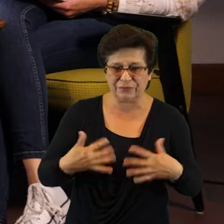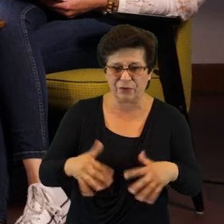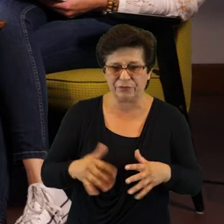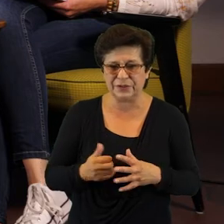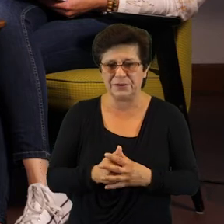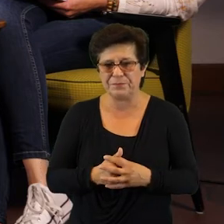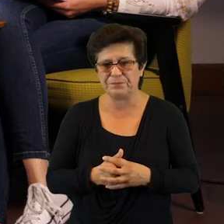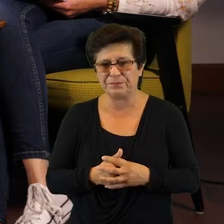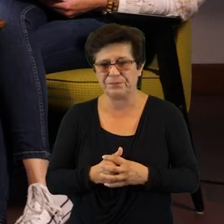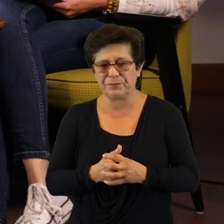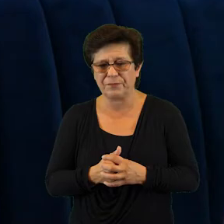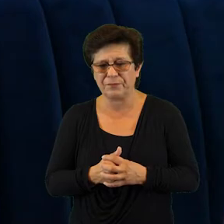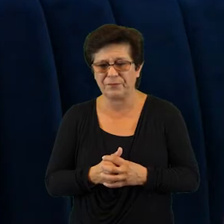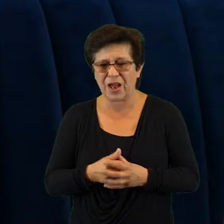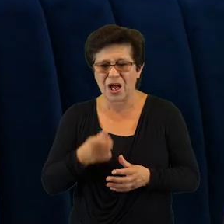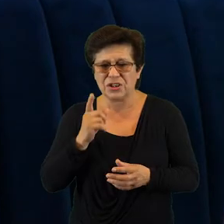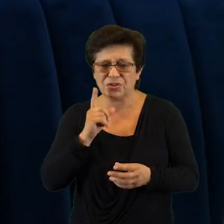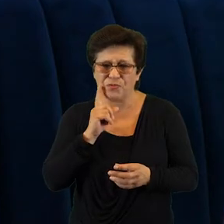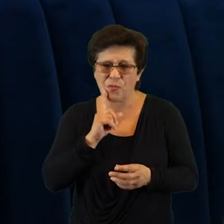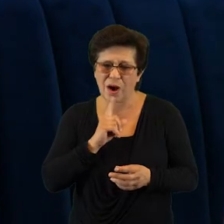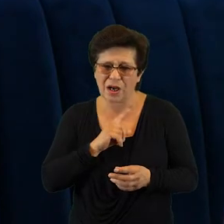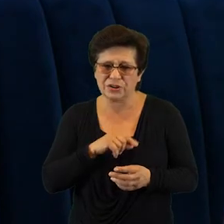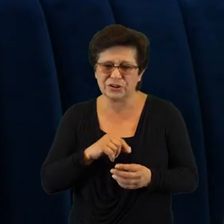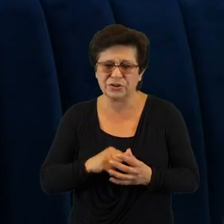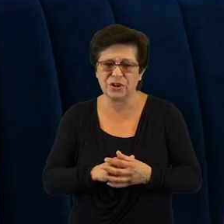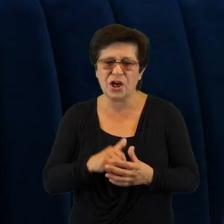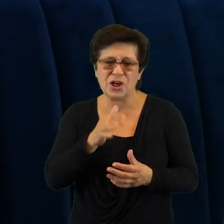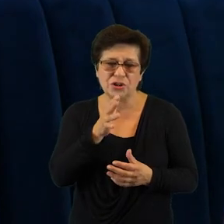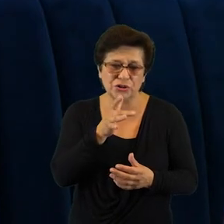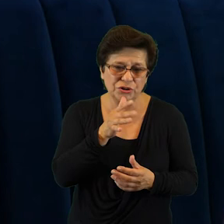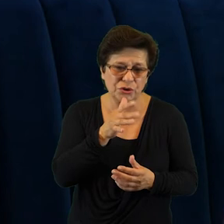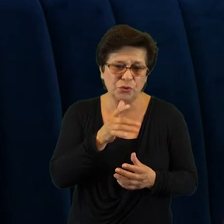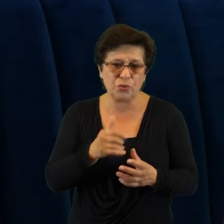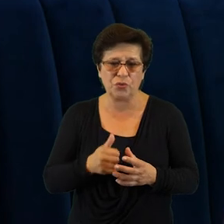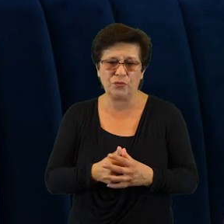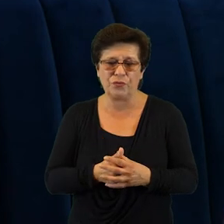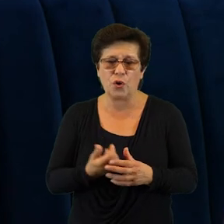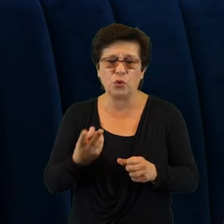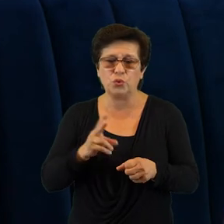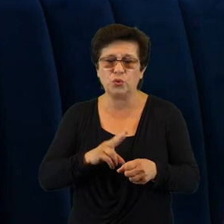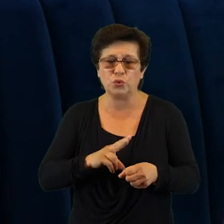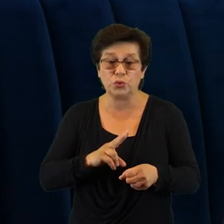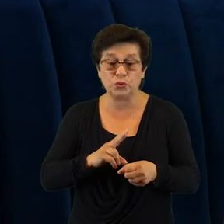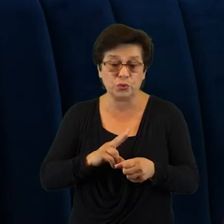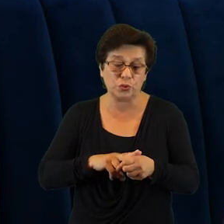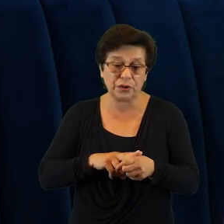zwłaszcza wobec Chasydów, Żydów ortodoksyjnych,